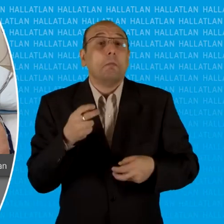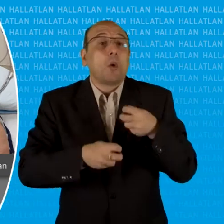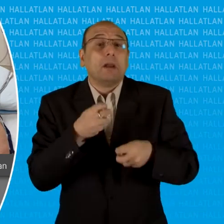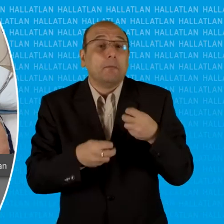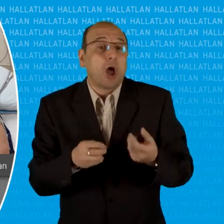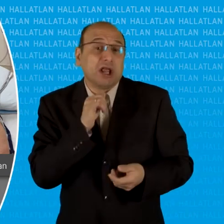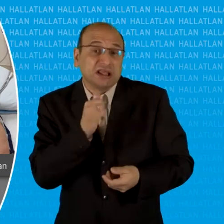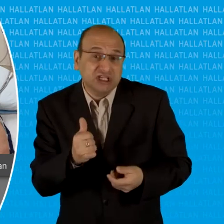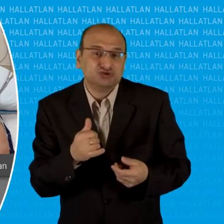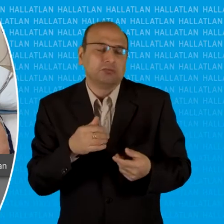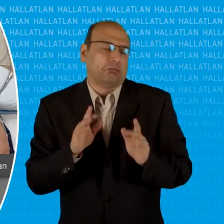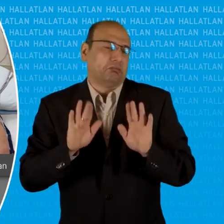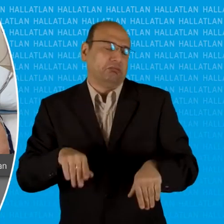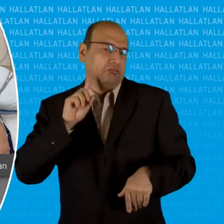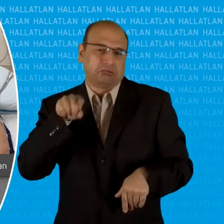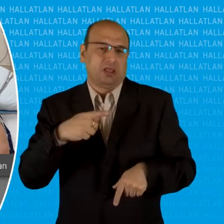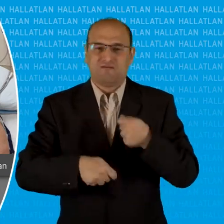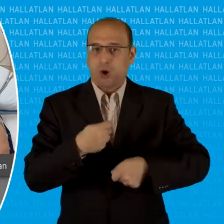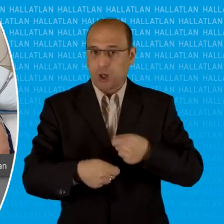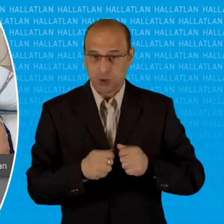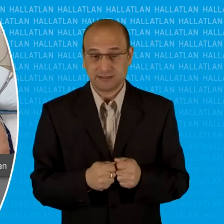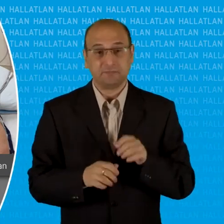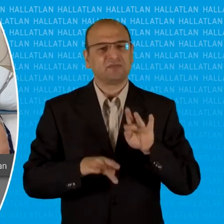de mivel nem okozott problémát, nem foglalkozott vele.